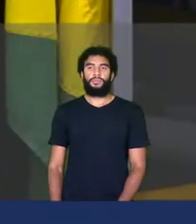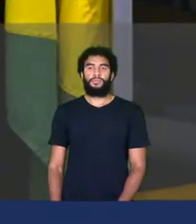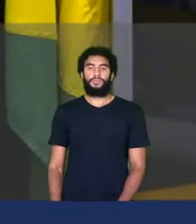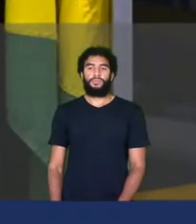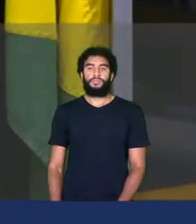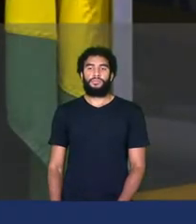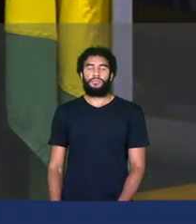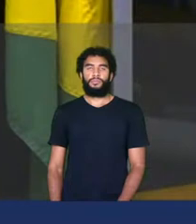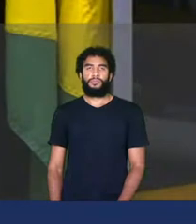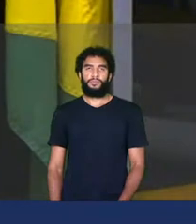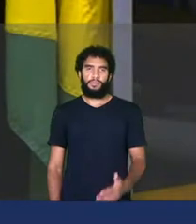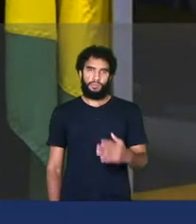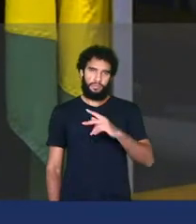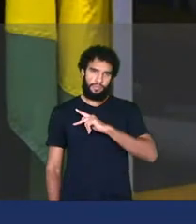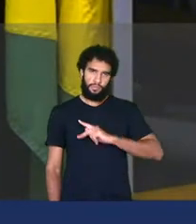QUERIDA SÃO PAULO. -- [DEPUTADA]: MUITO